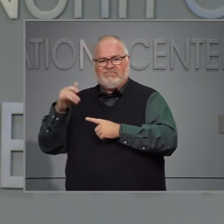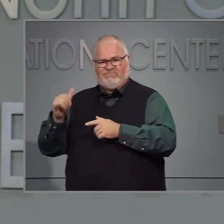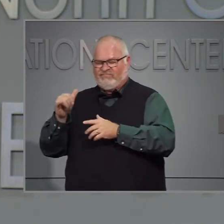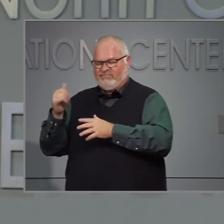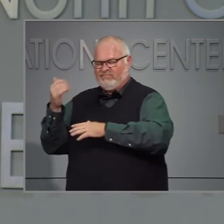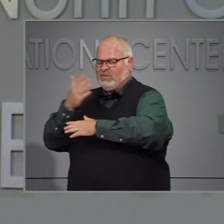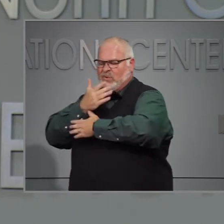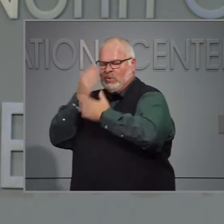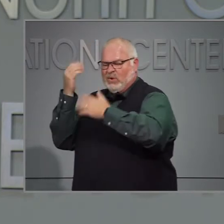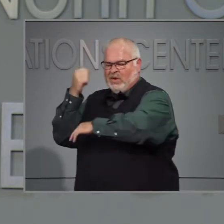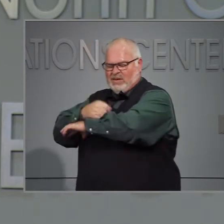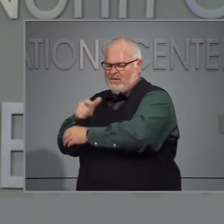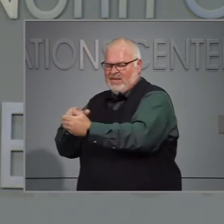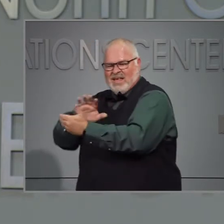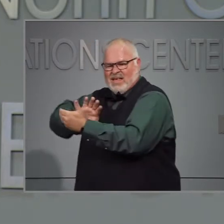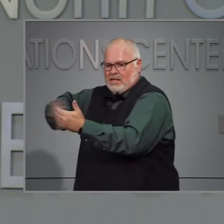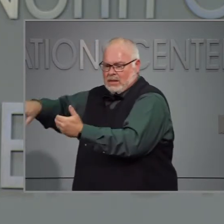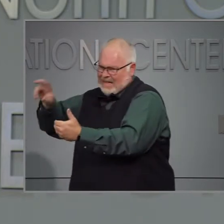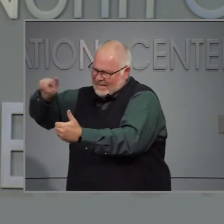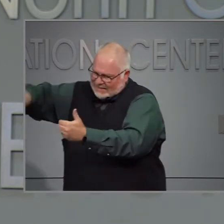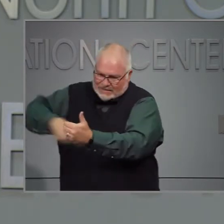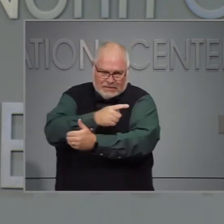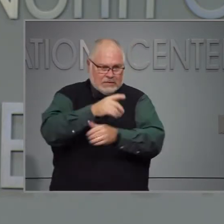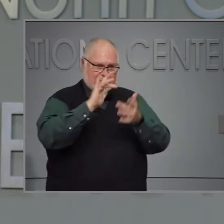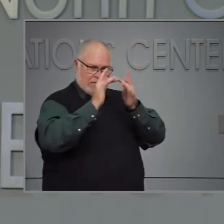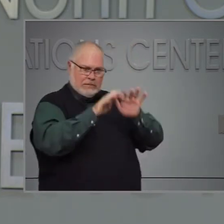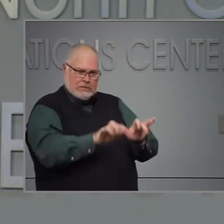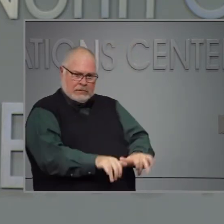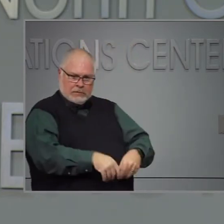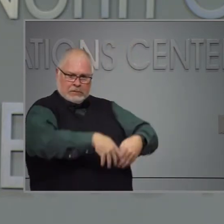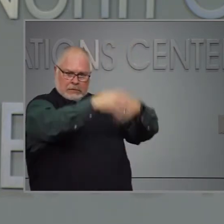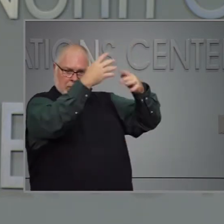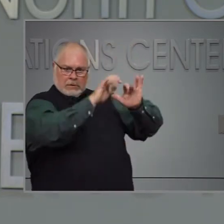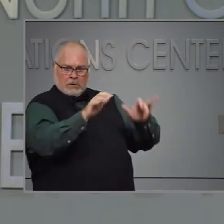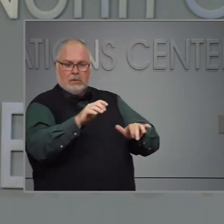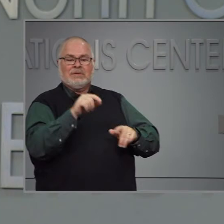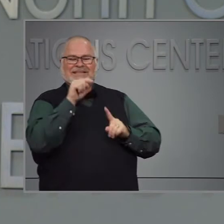funciona, pero toda la información que necesita se encuentra en la página web de